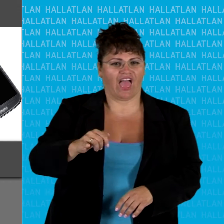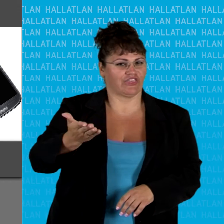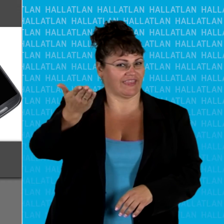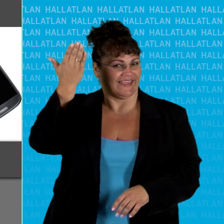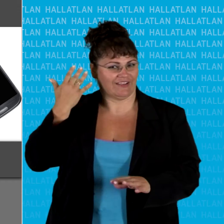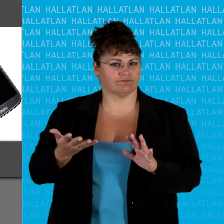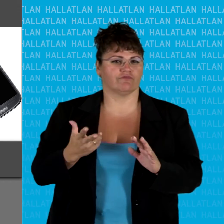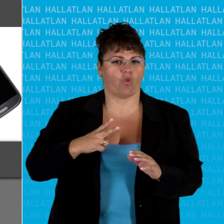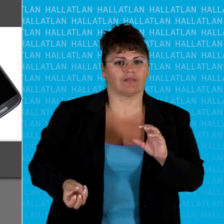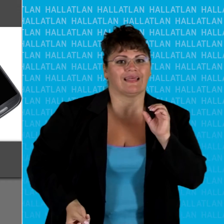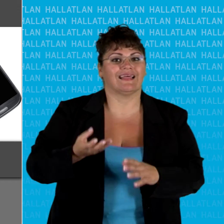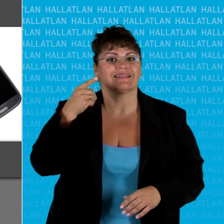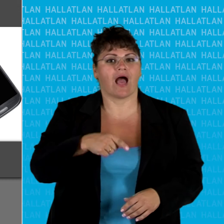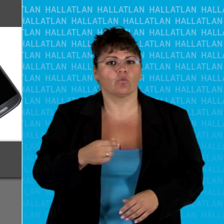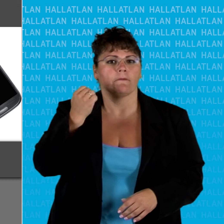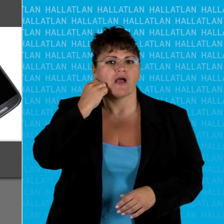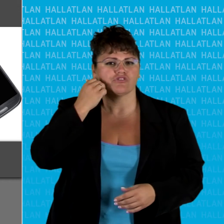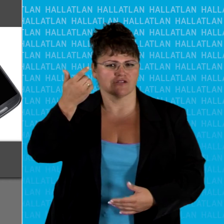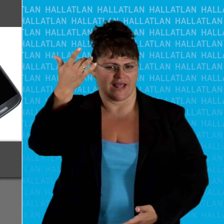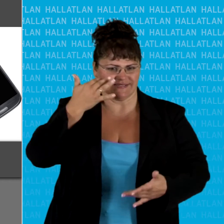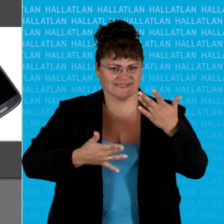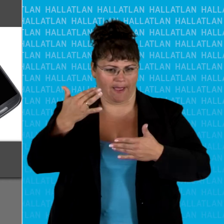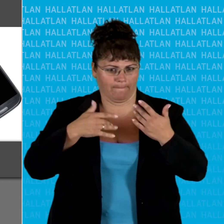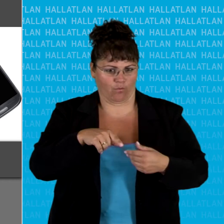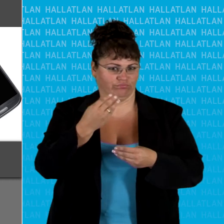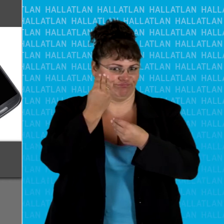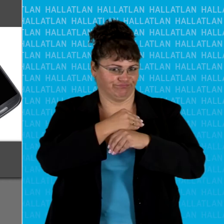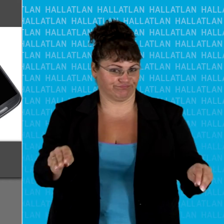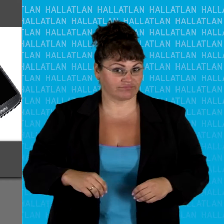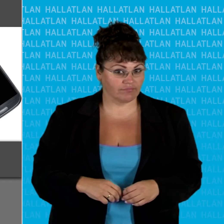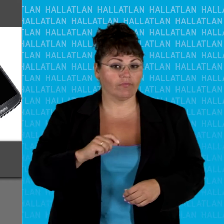mint egy évvel ezelőtt, derült ki a MasterCard jelentéséből.